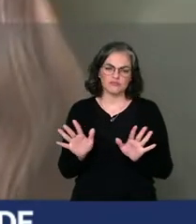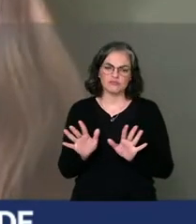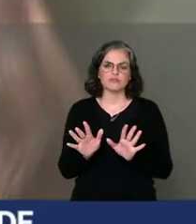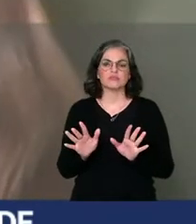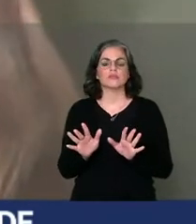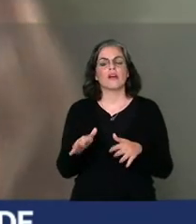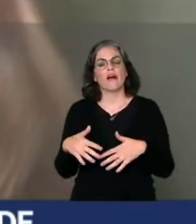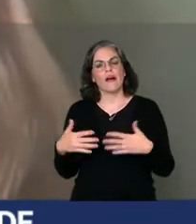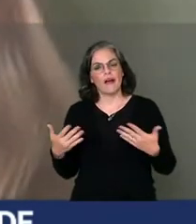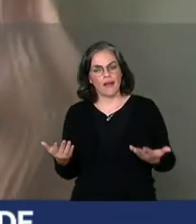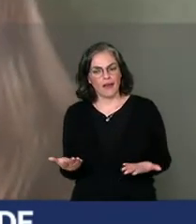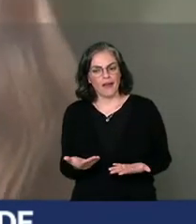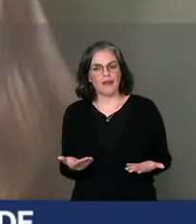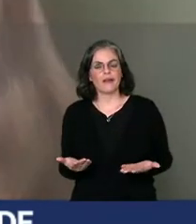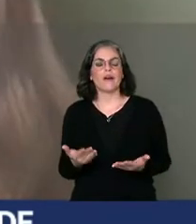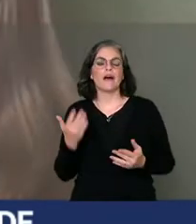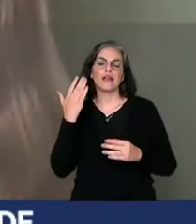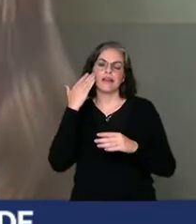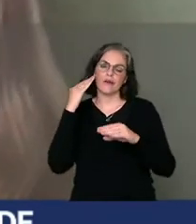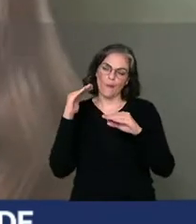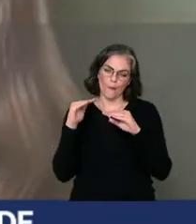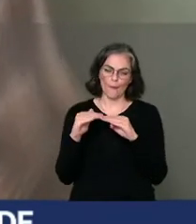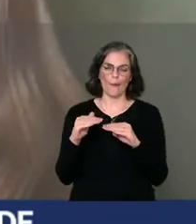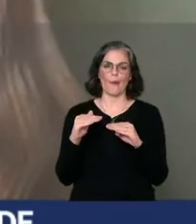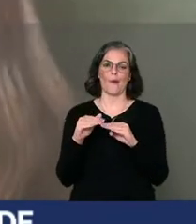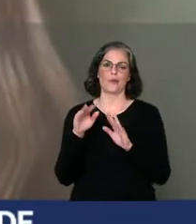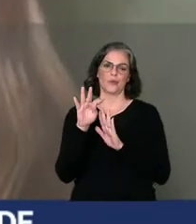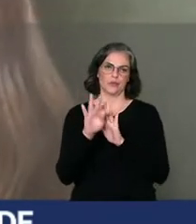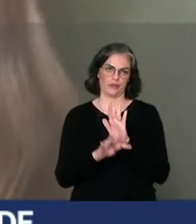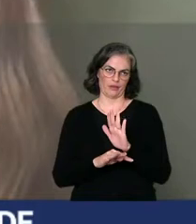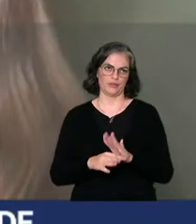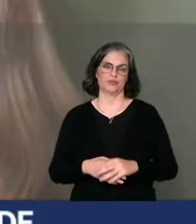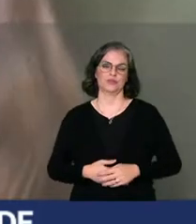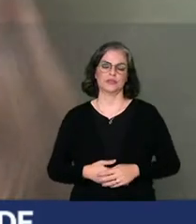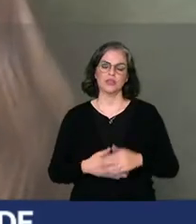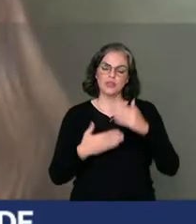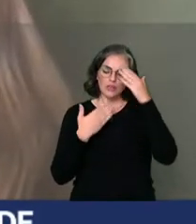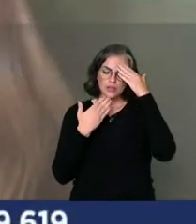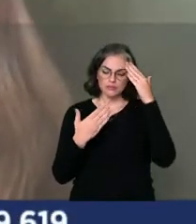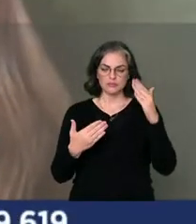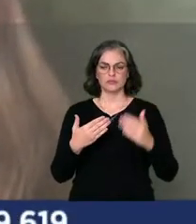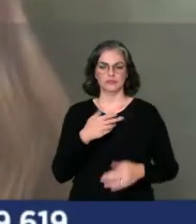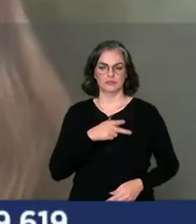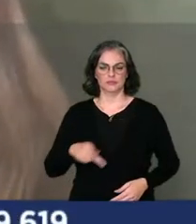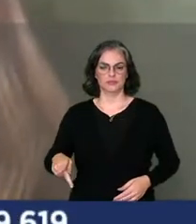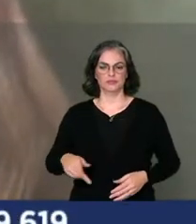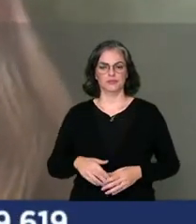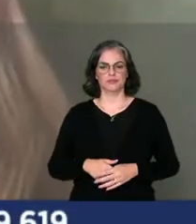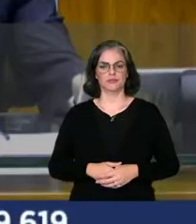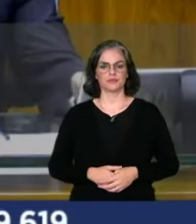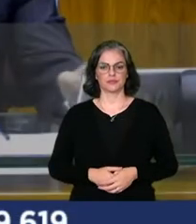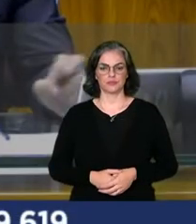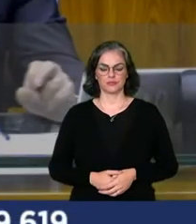DEIXO DE ME MANIFESTAR CONTRARIAMENTE E PASSO ENTÃO A CONCORDAR COM O TEXTO PROPOSTO. OBRIGADA, PRESIDENTE. -- [PRESIDENTE]: